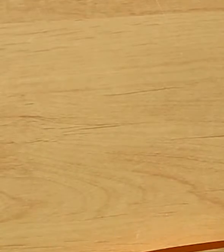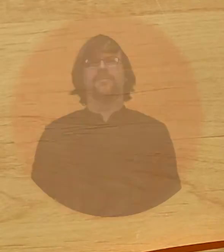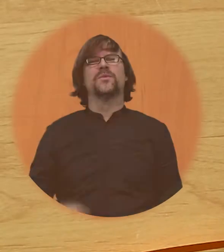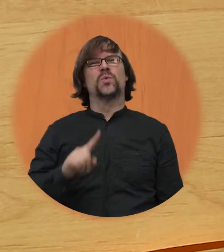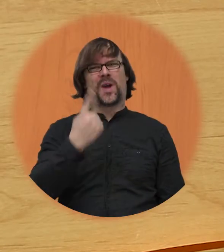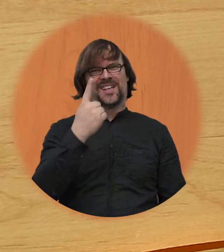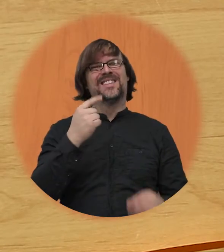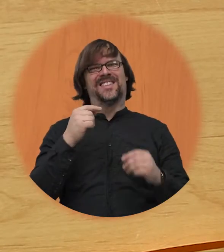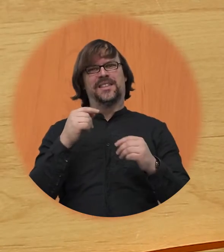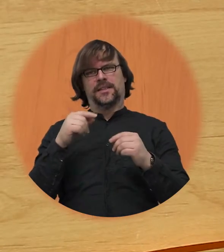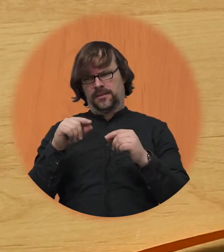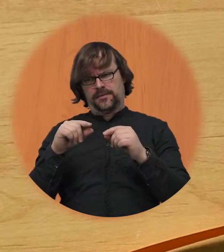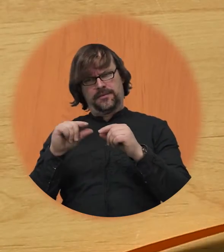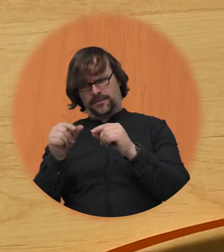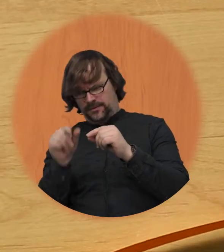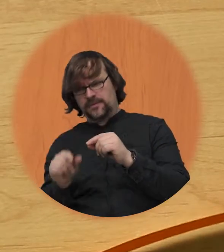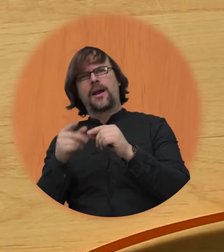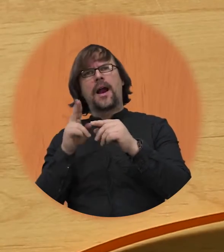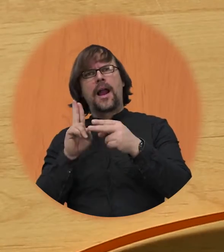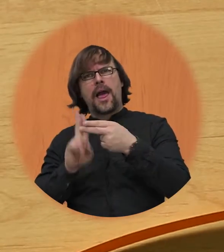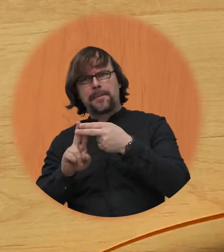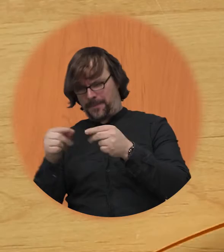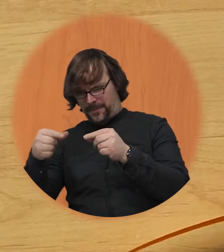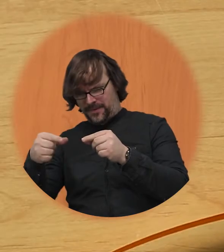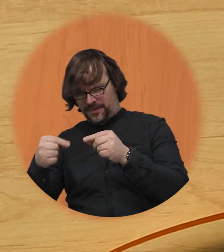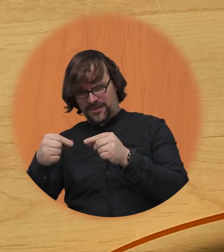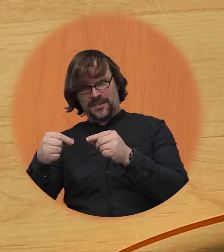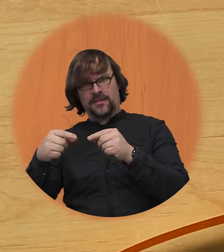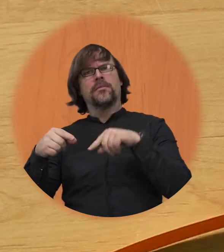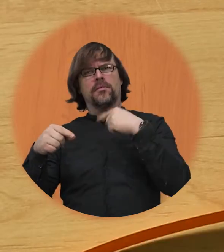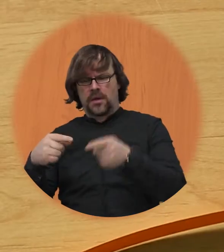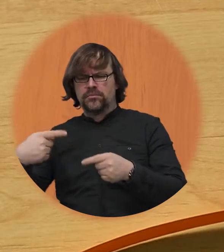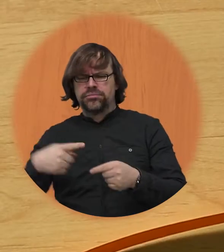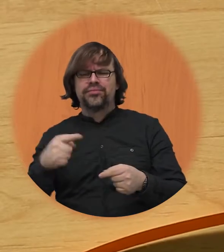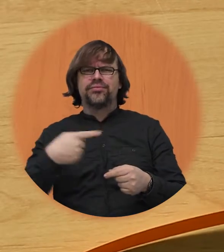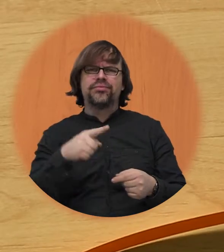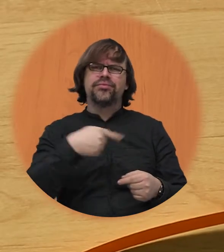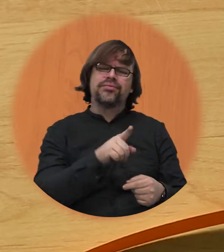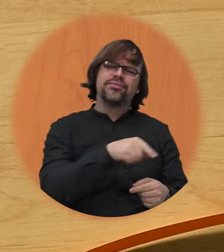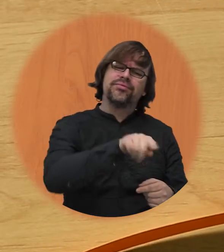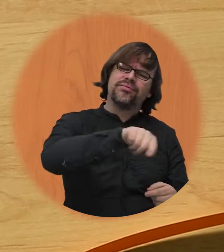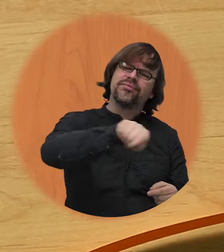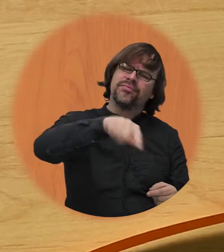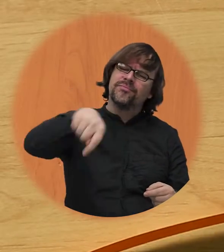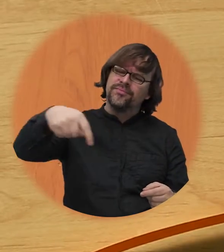Farbwechsel: Diesen Streifen klebt Ihr an der ersten Stelle fest und flechtet dann einmal rum.